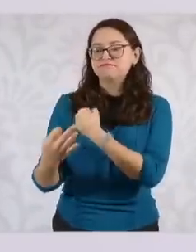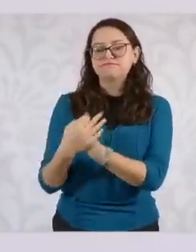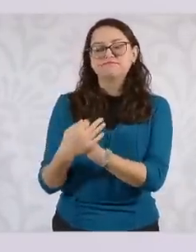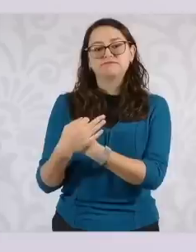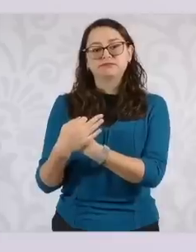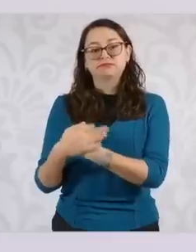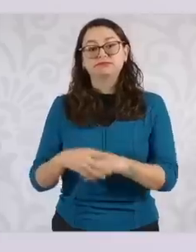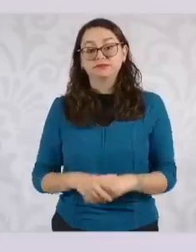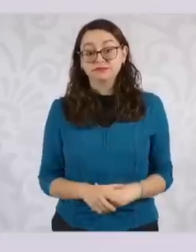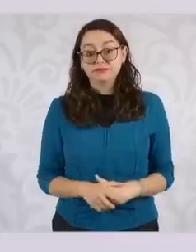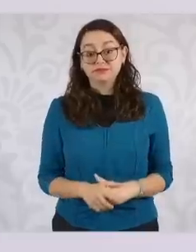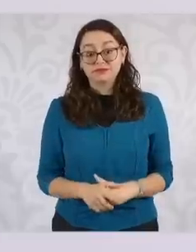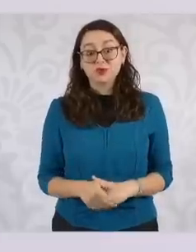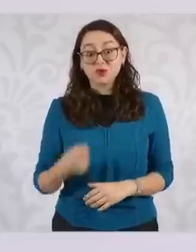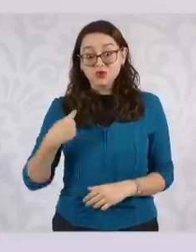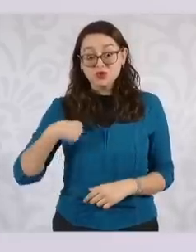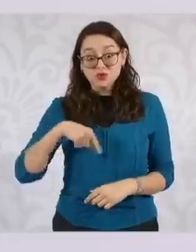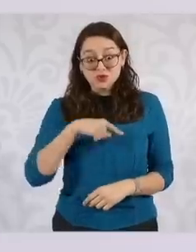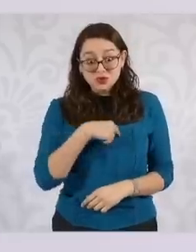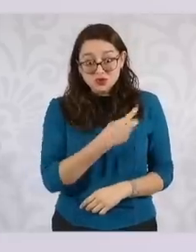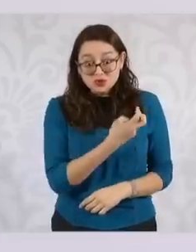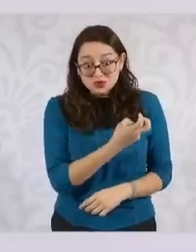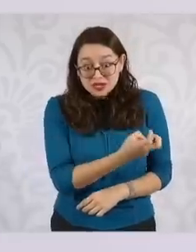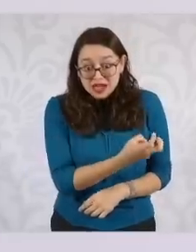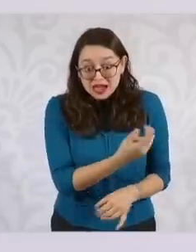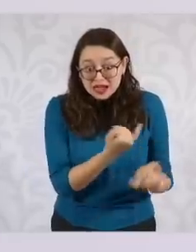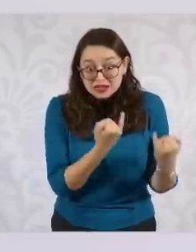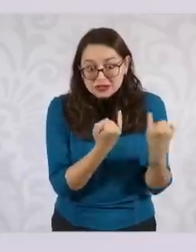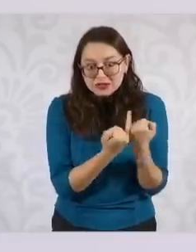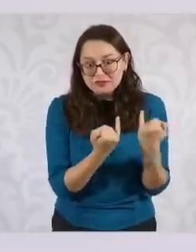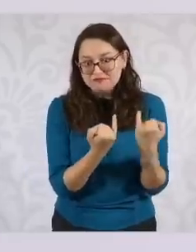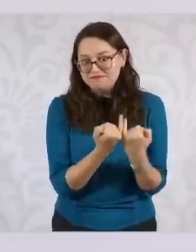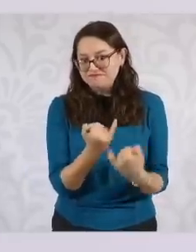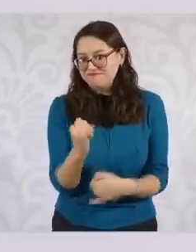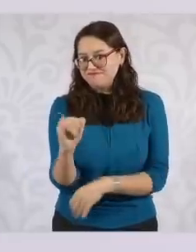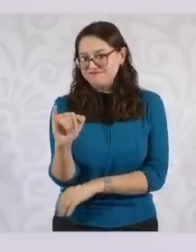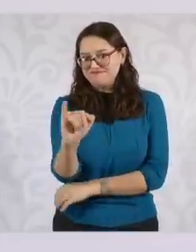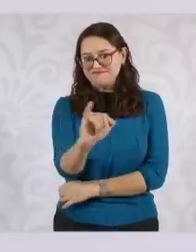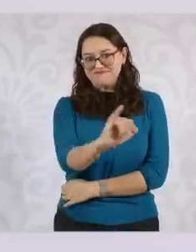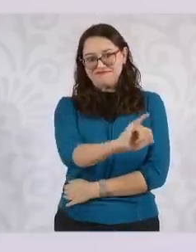jamás va a haber una colusión